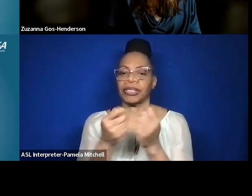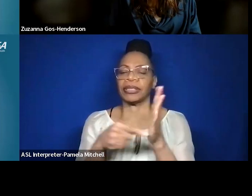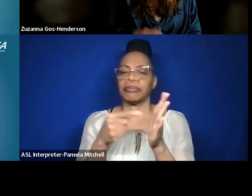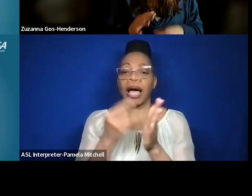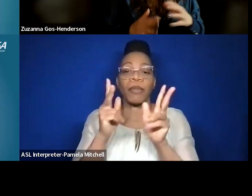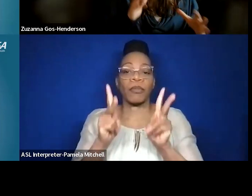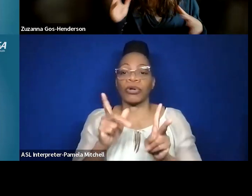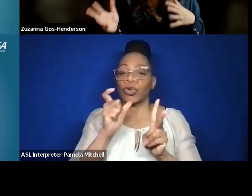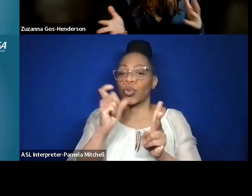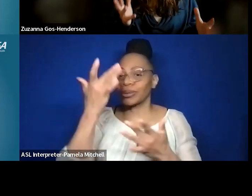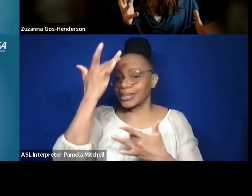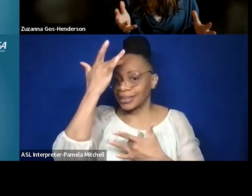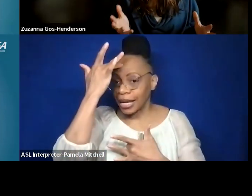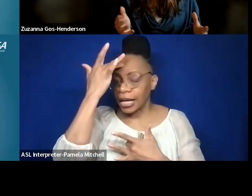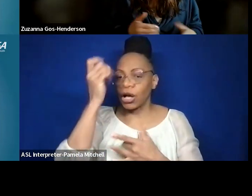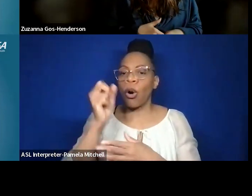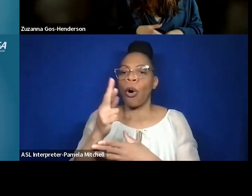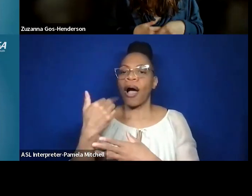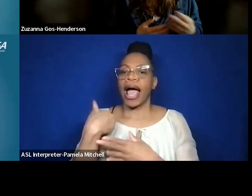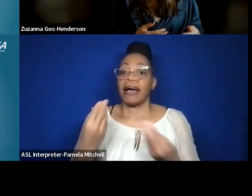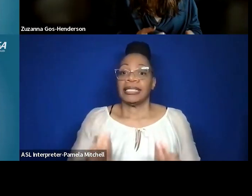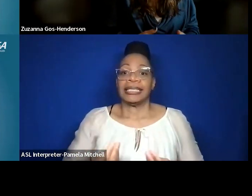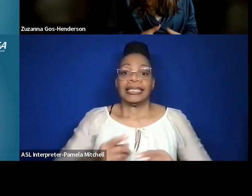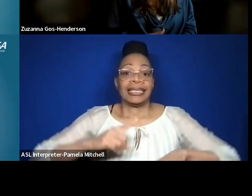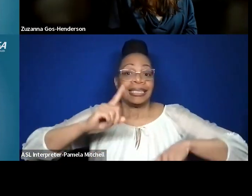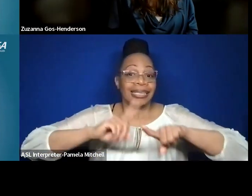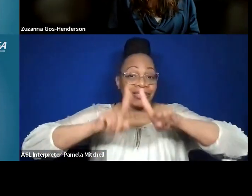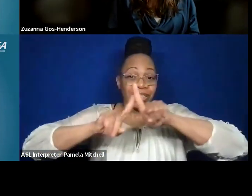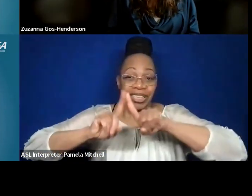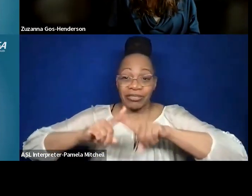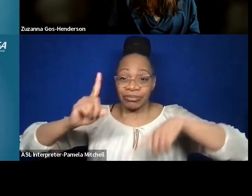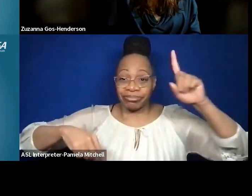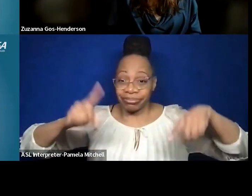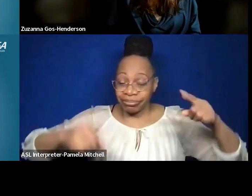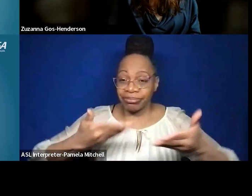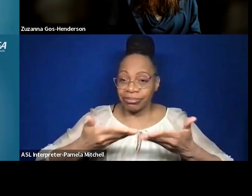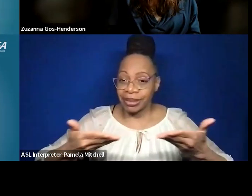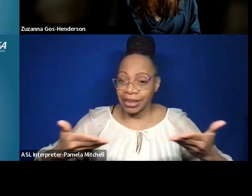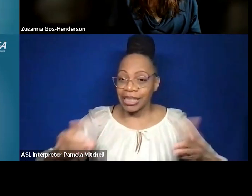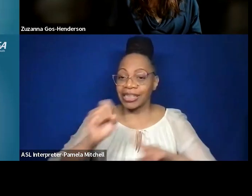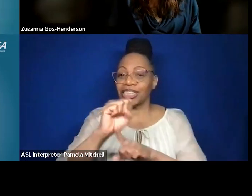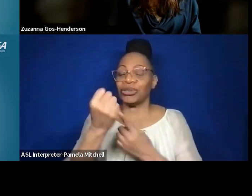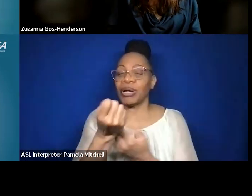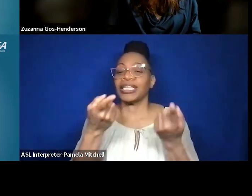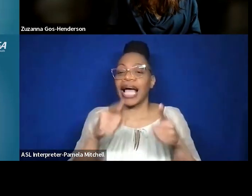o tenemos múltiples cosas sucediendo al mismo tiempo, he ayudado, y ayudo cuando puedo y como pueda.